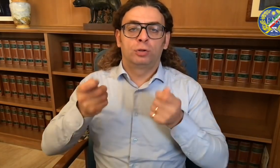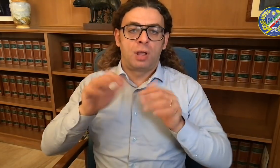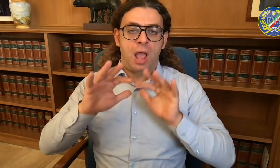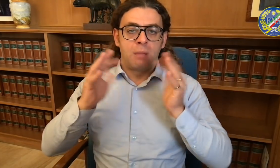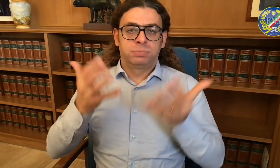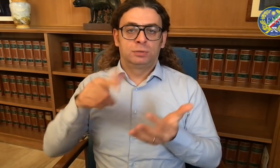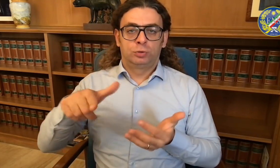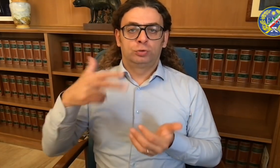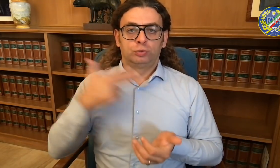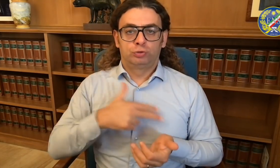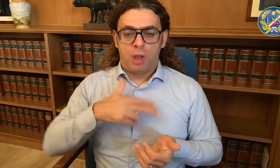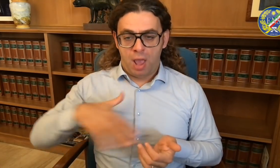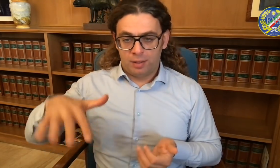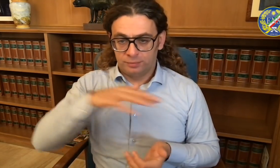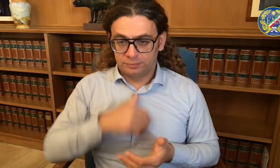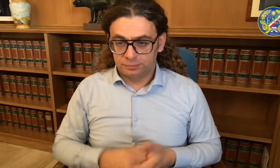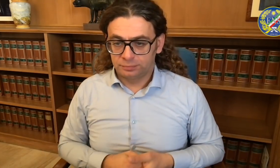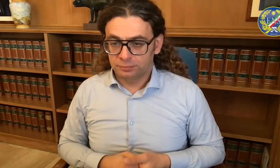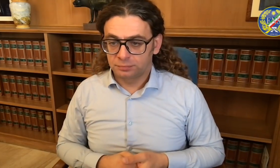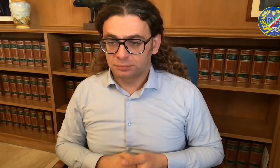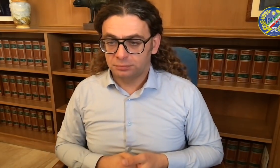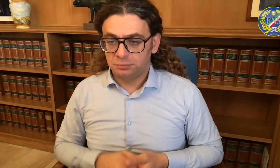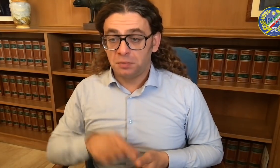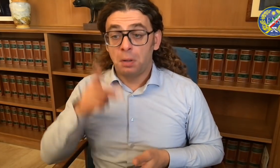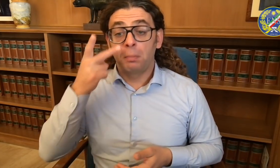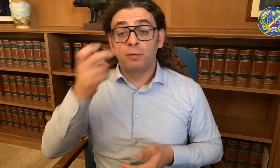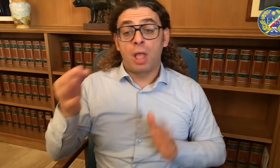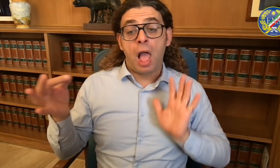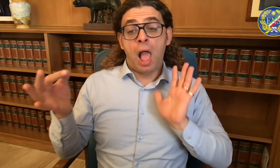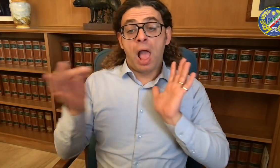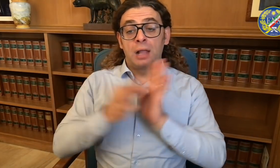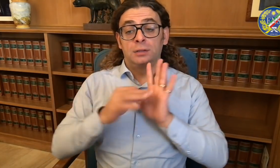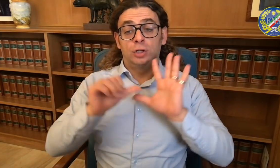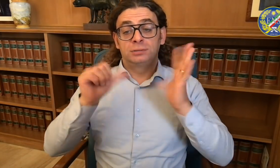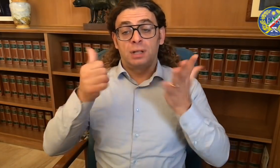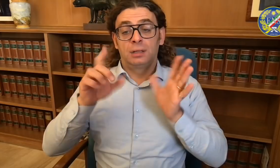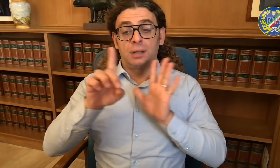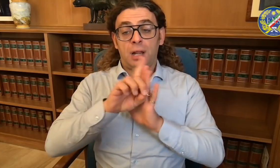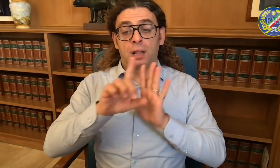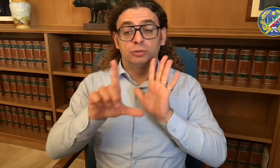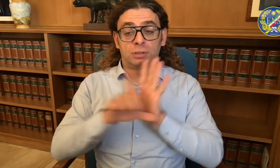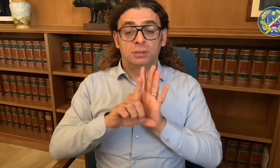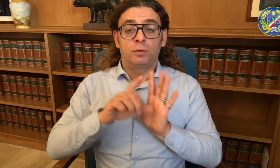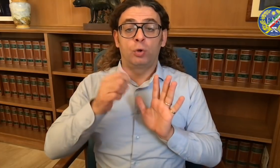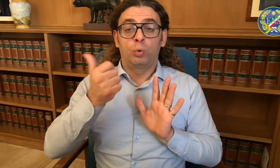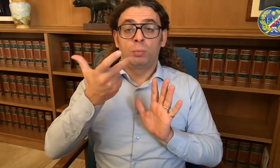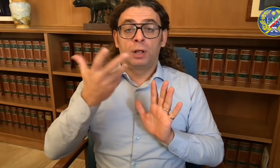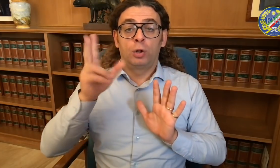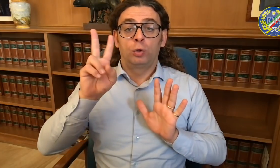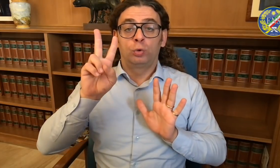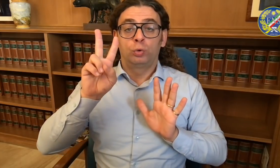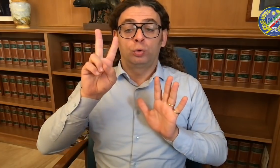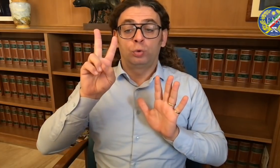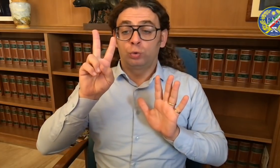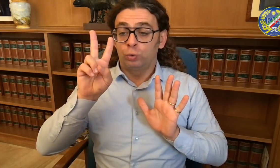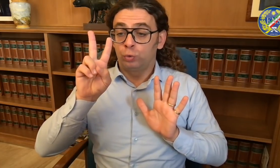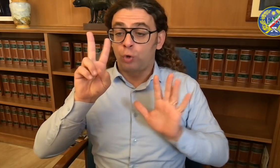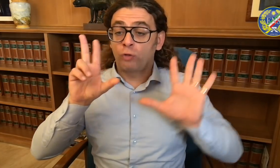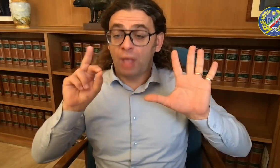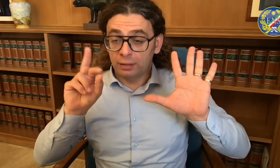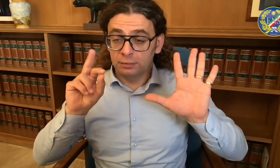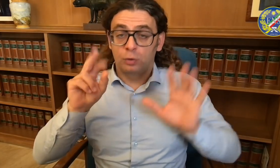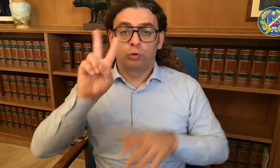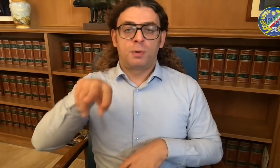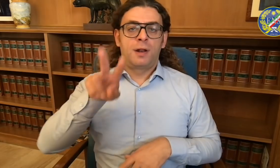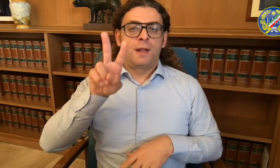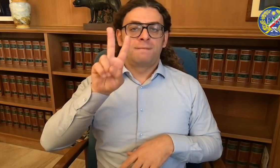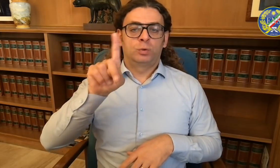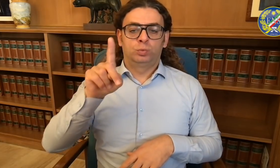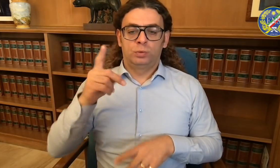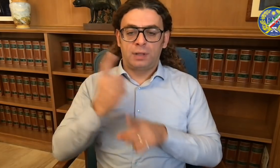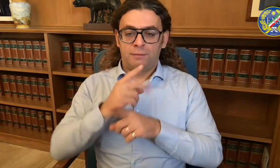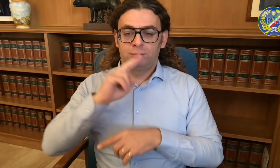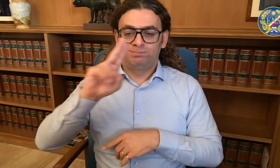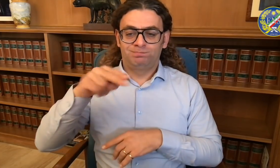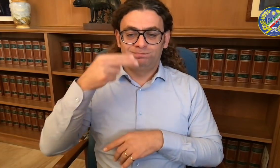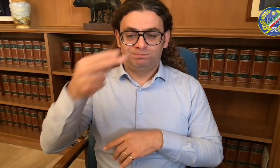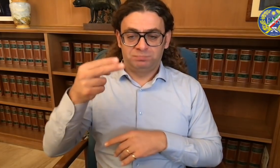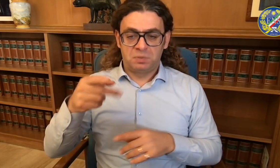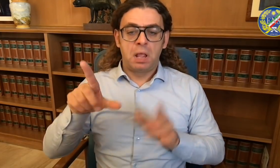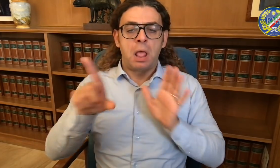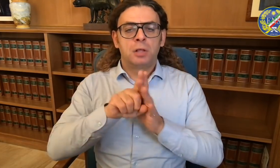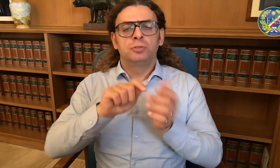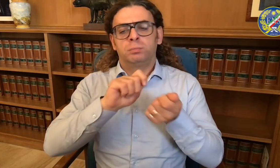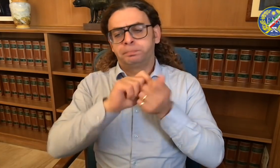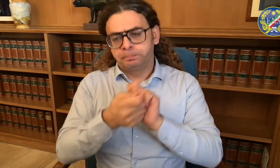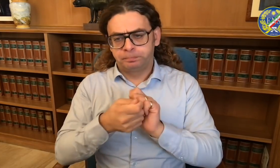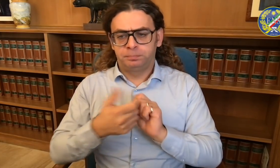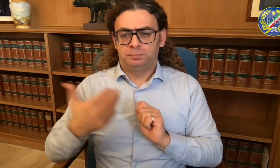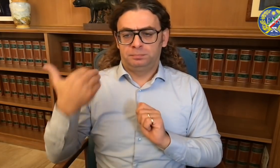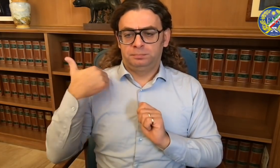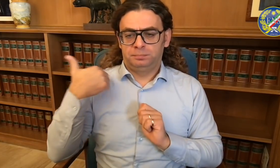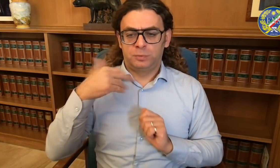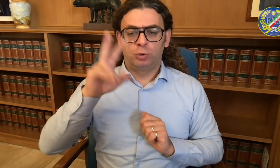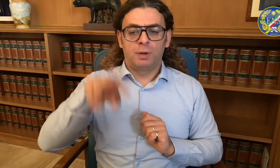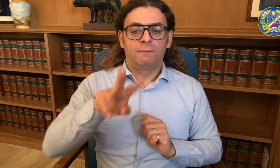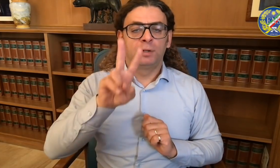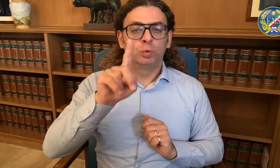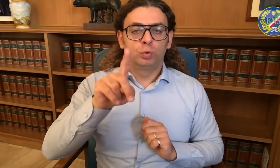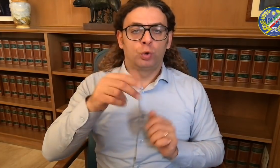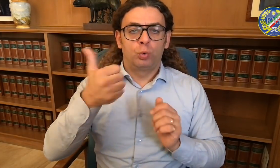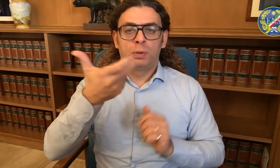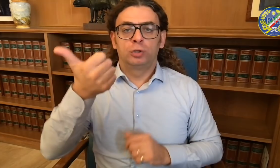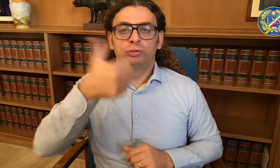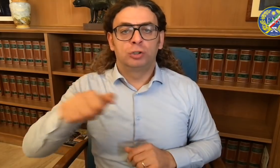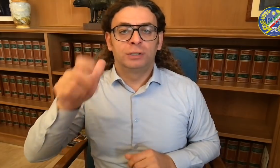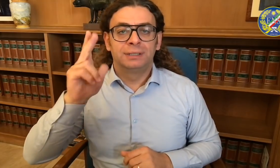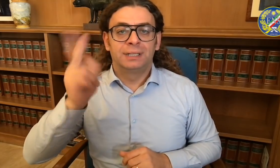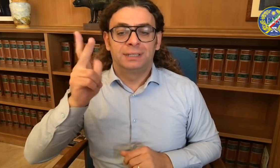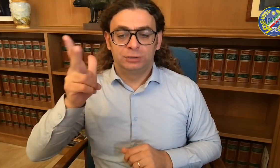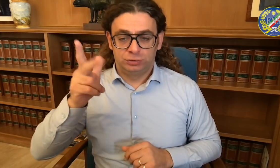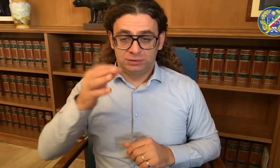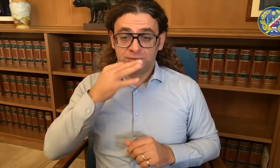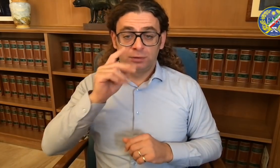in ambito sociale, ai sensi dell’art. 6 del decreto legge n. 80 del 2021 convertito, con modificazioni, dalla legge 6 agosto 2021, n. 113.